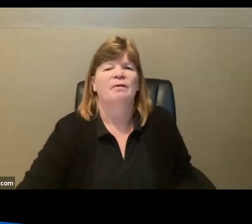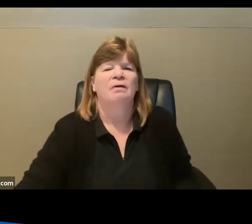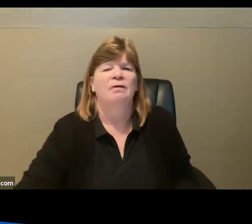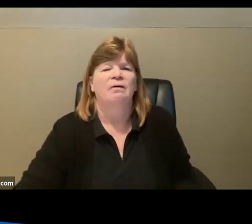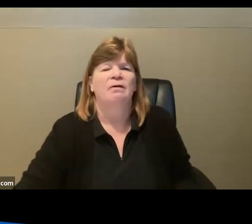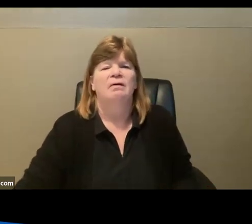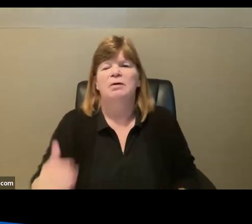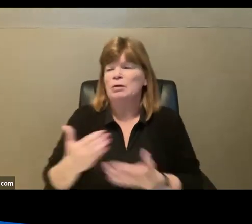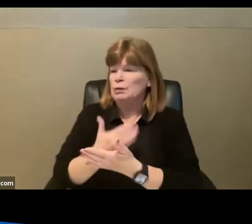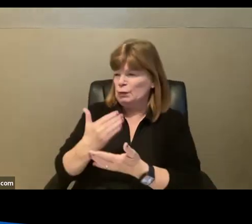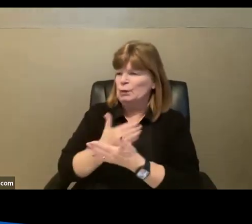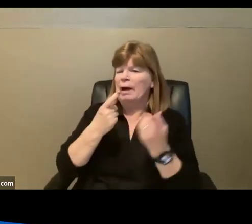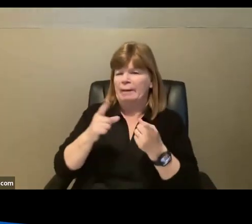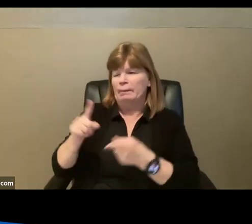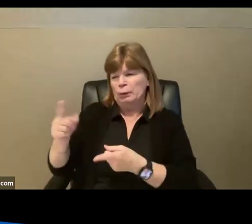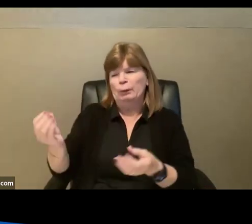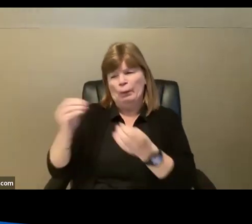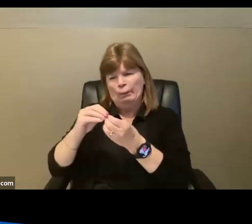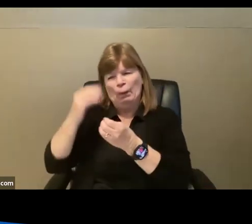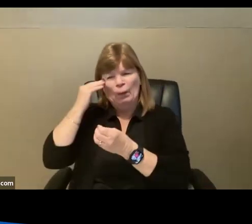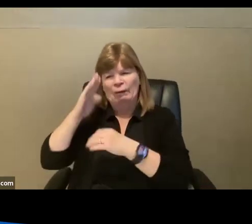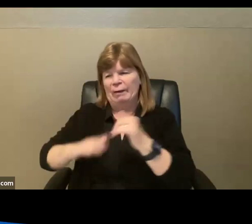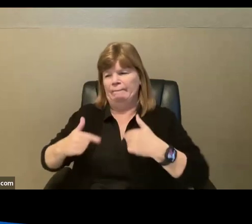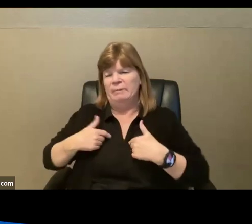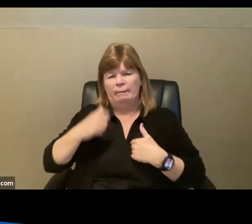más que yo porque te has dedicado toda la vida a esto.